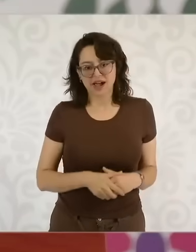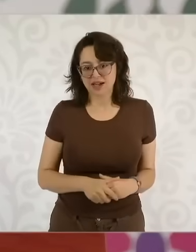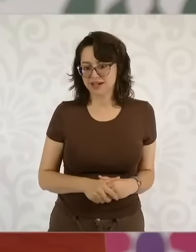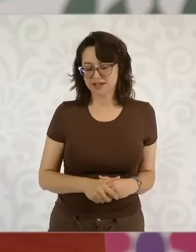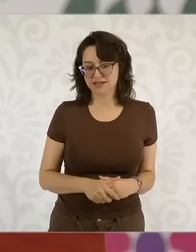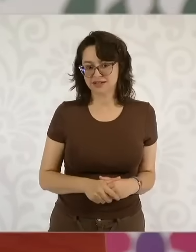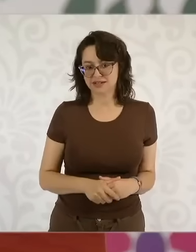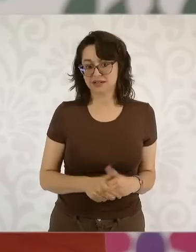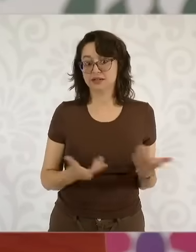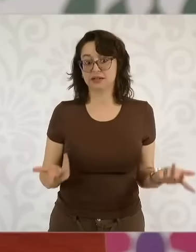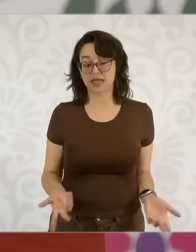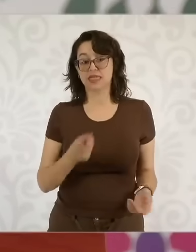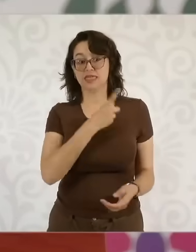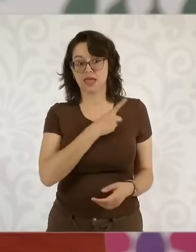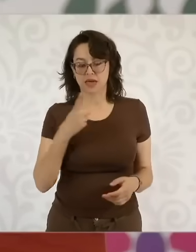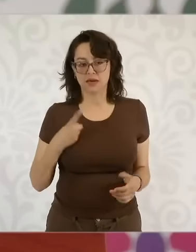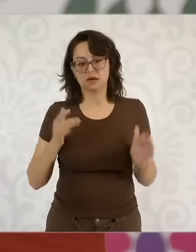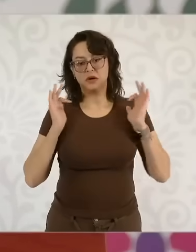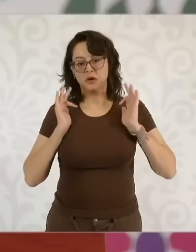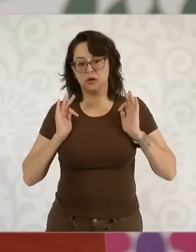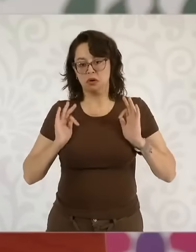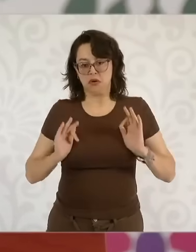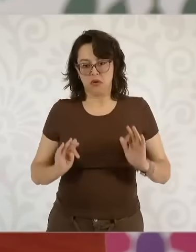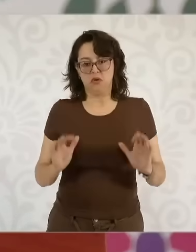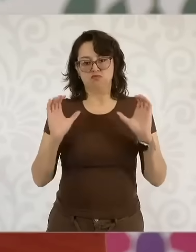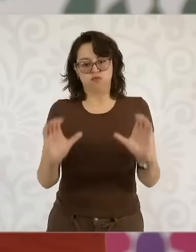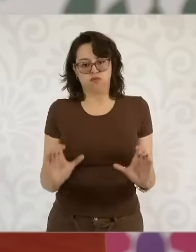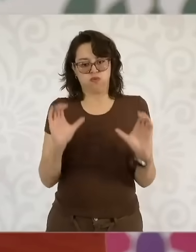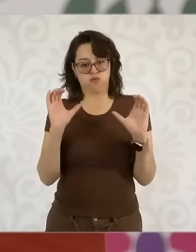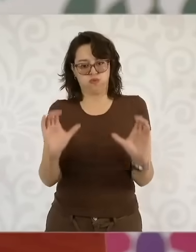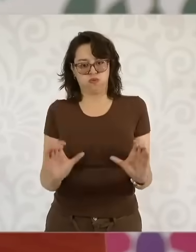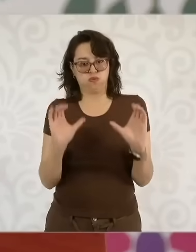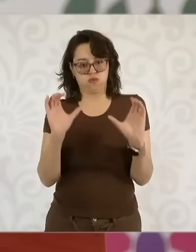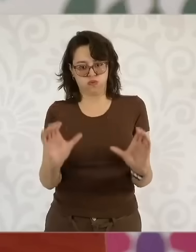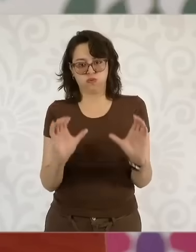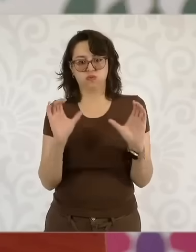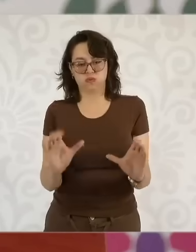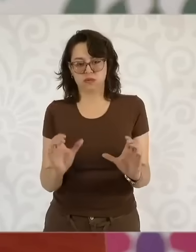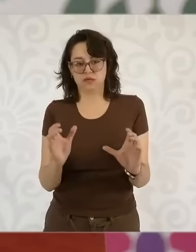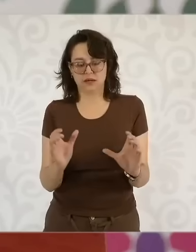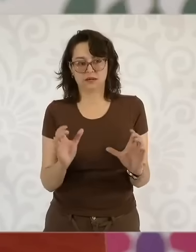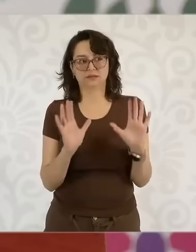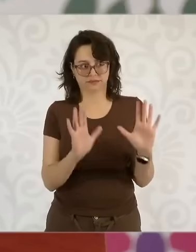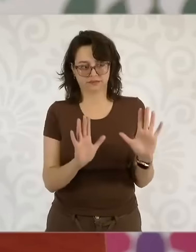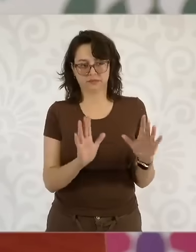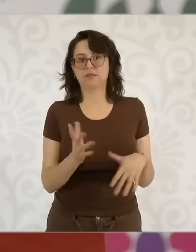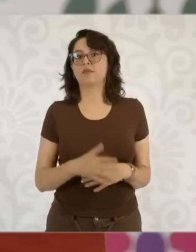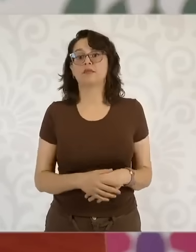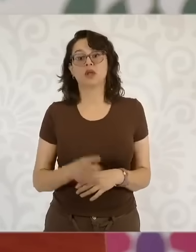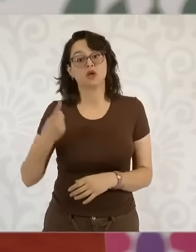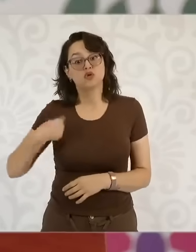eh cuidarse y al mismo tiempo nosotros por todos los canales diplomáticos decir que no estamos de